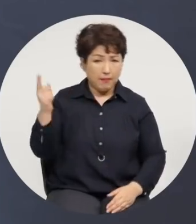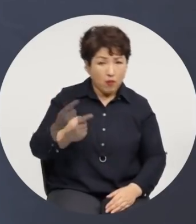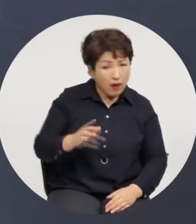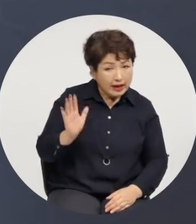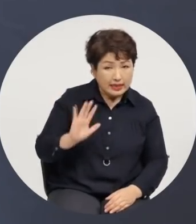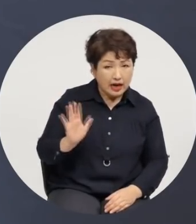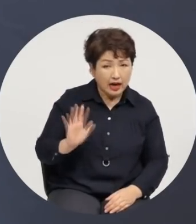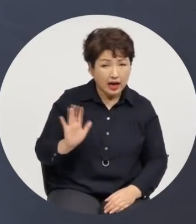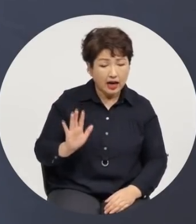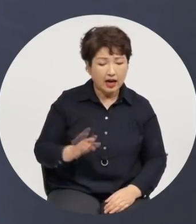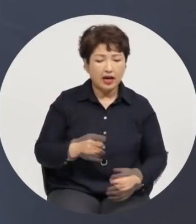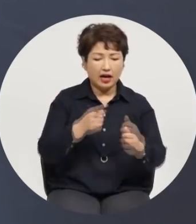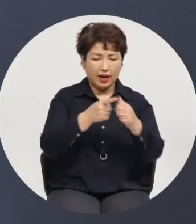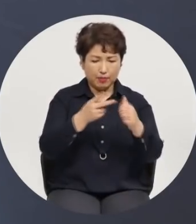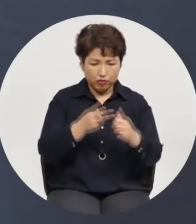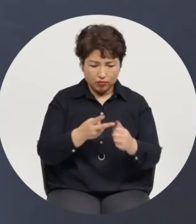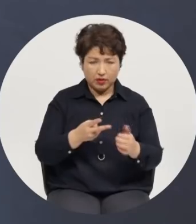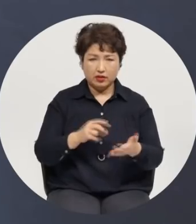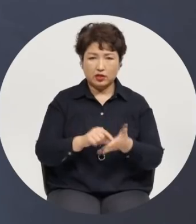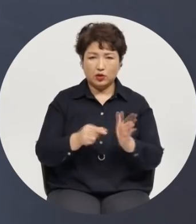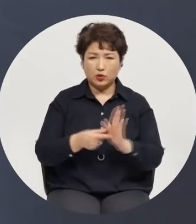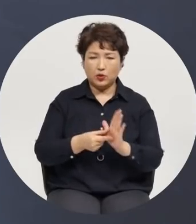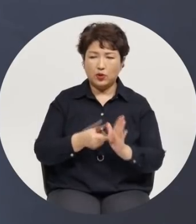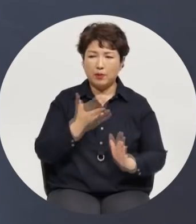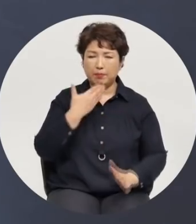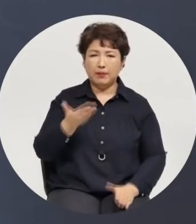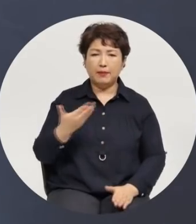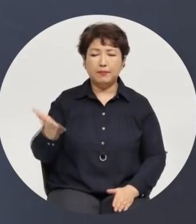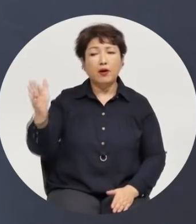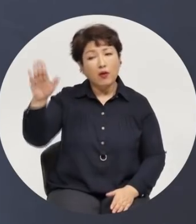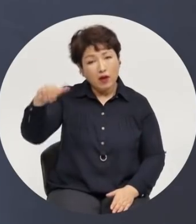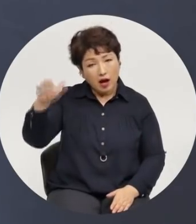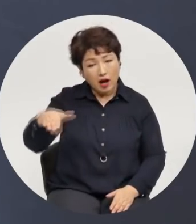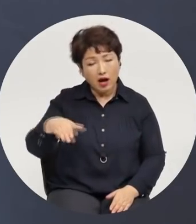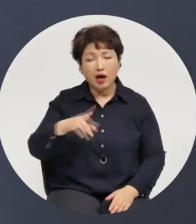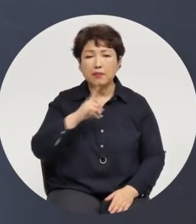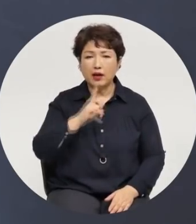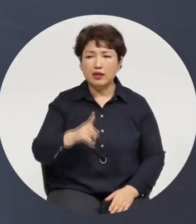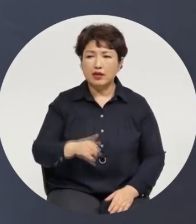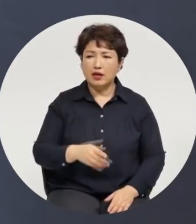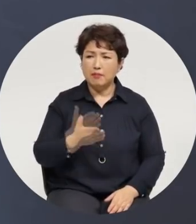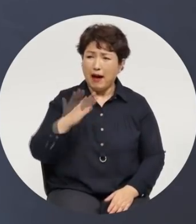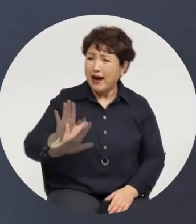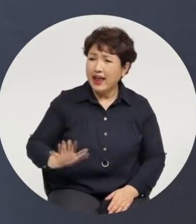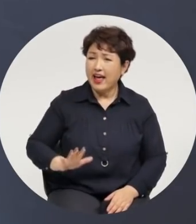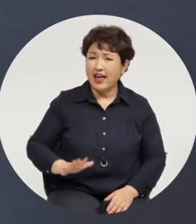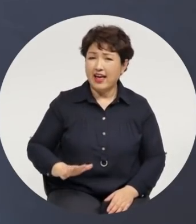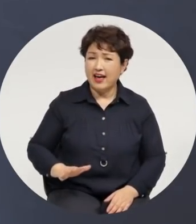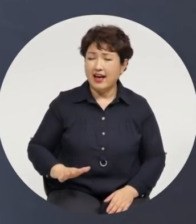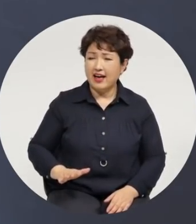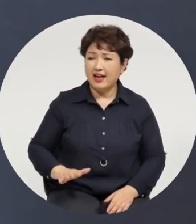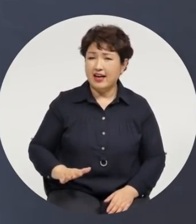한 번 더 "밥 먹어라" 이렇게 얘기해야지 "너 밥 안 먹을 거야? 안 먹으면 치워버린다!" 이렇게 얘기하면 안 됩니다